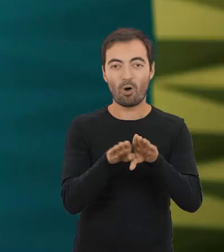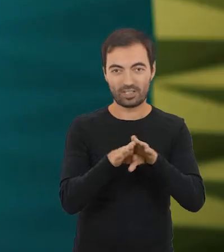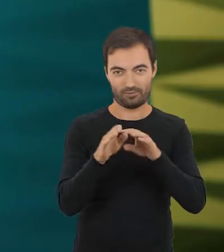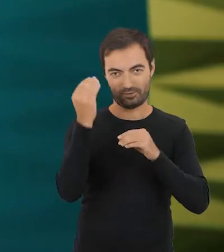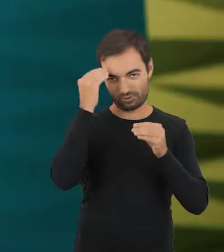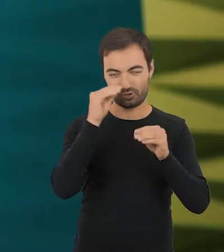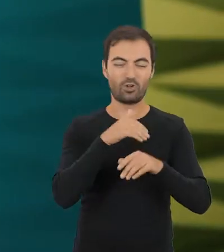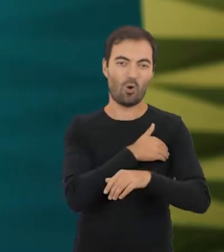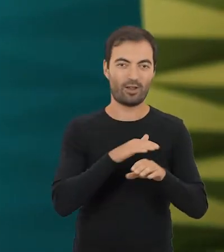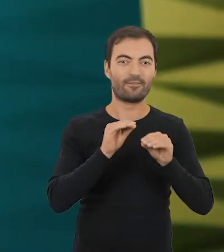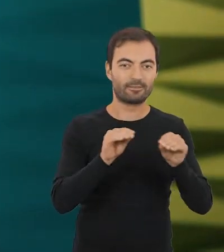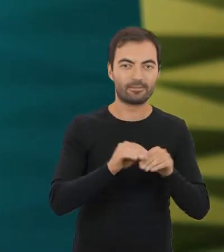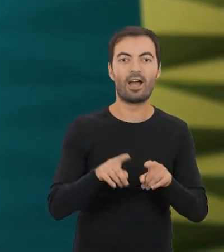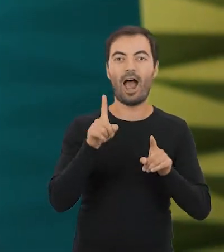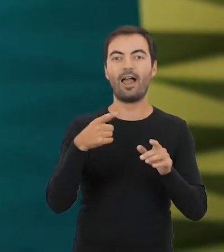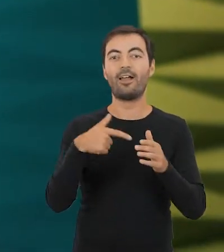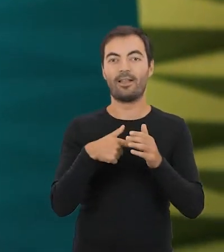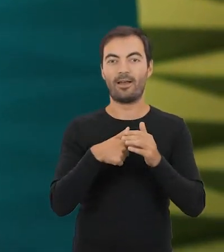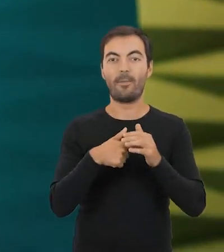ale sprawie warto przyjrzeć się bliżej.